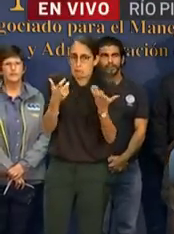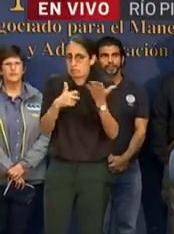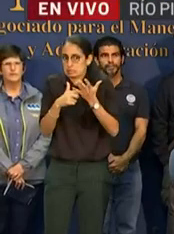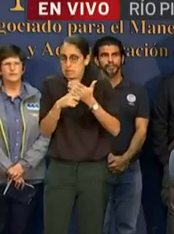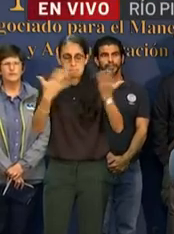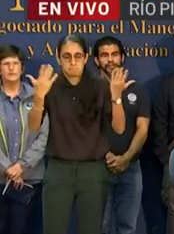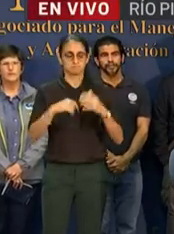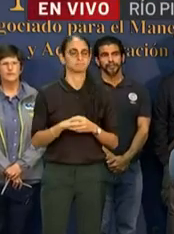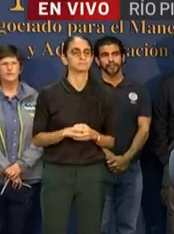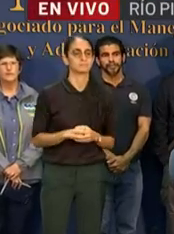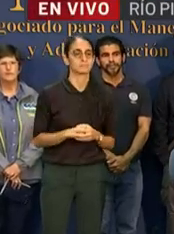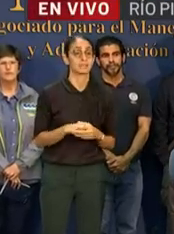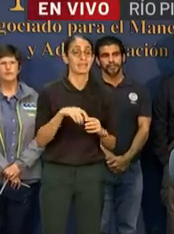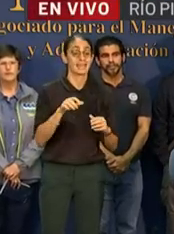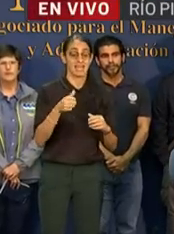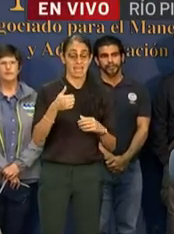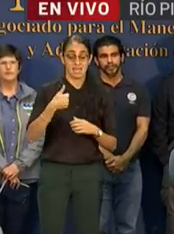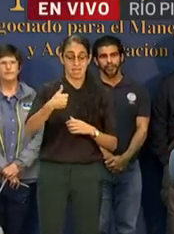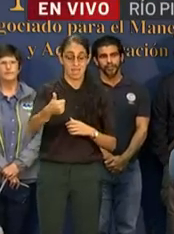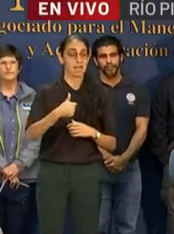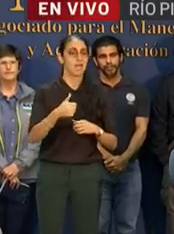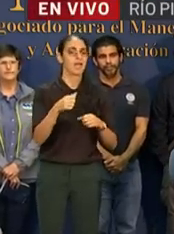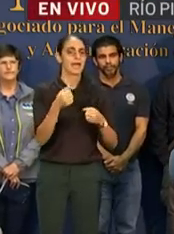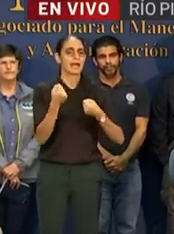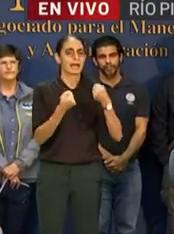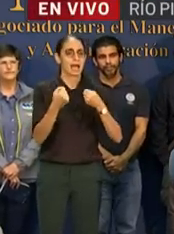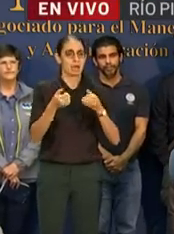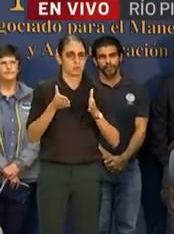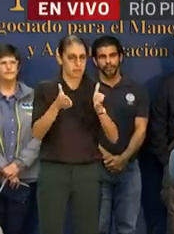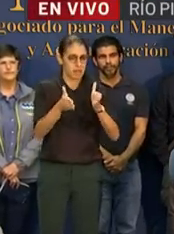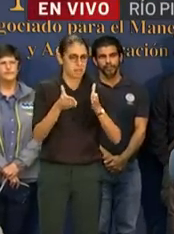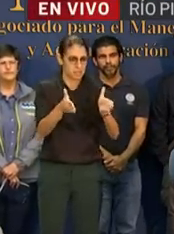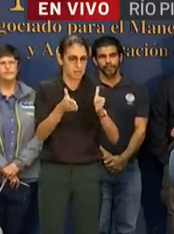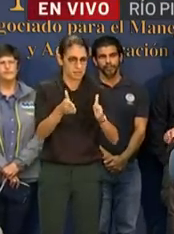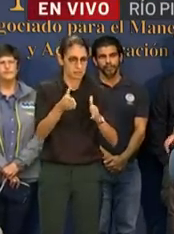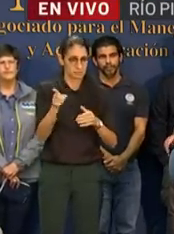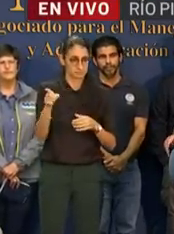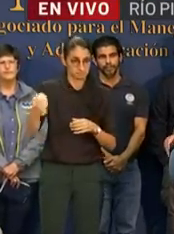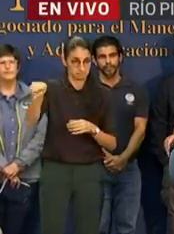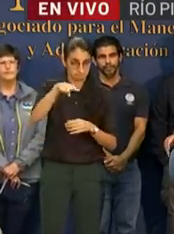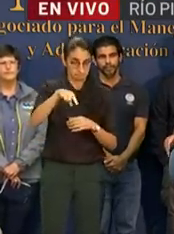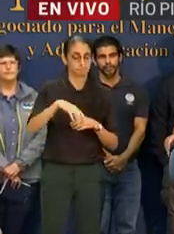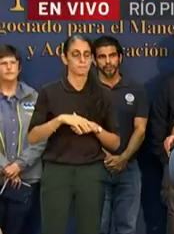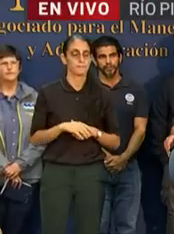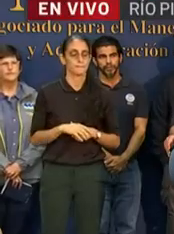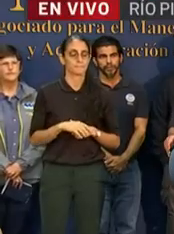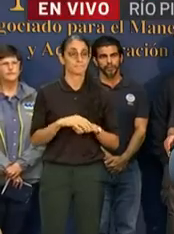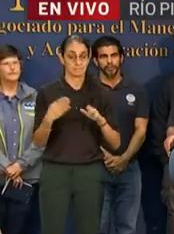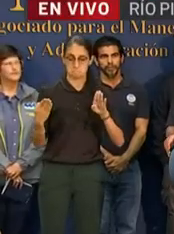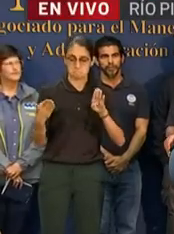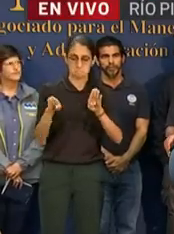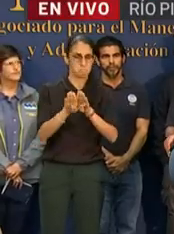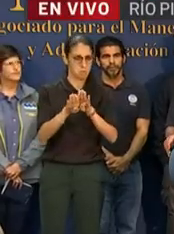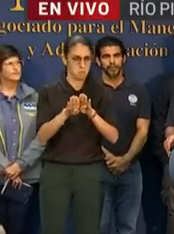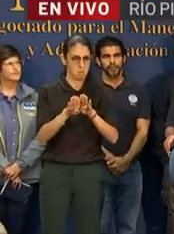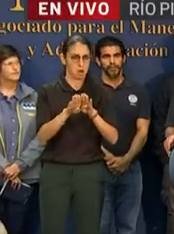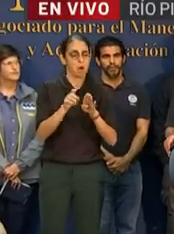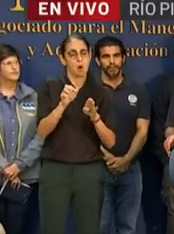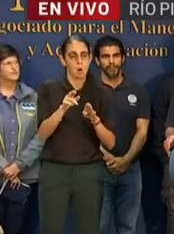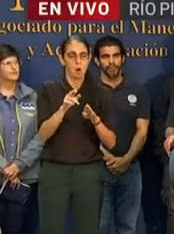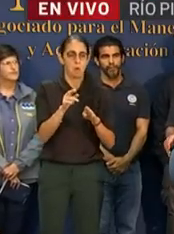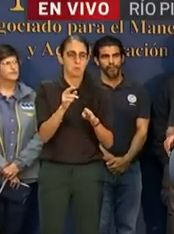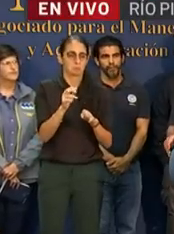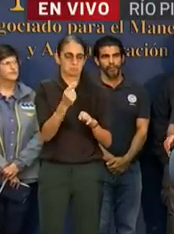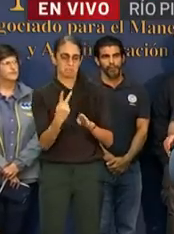LOS AEROPUERTOS EN PUERTO RICO.